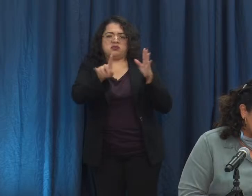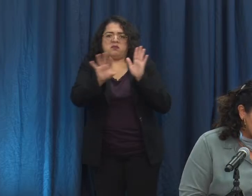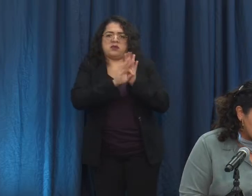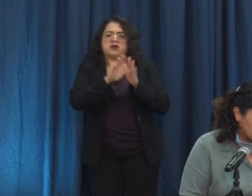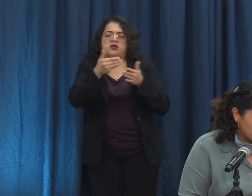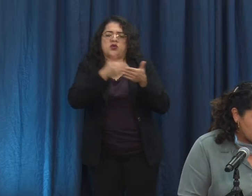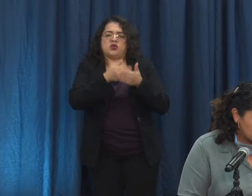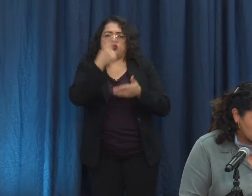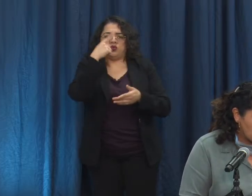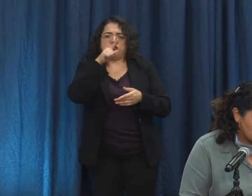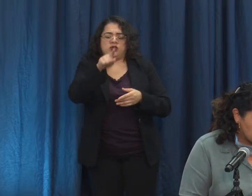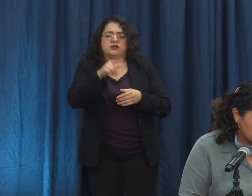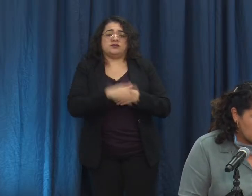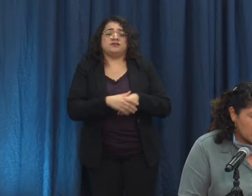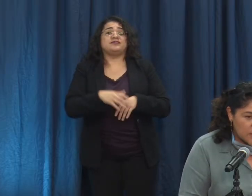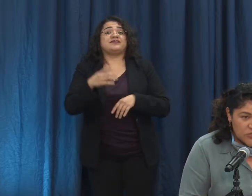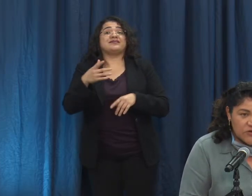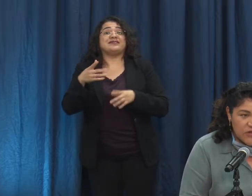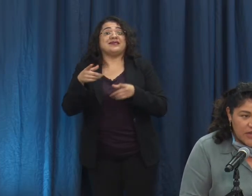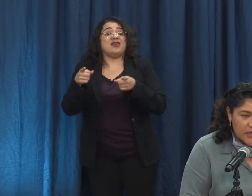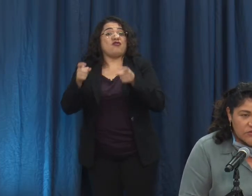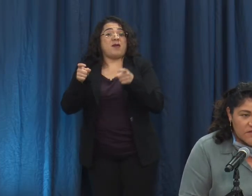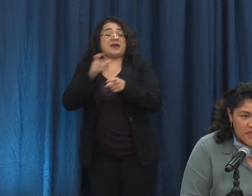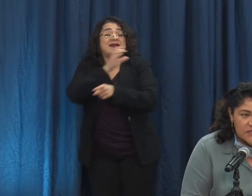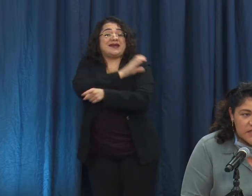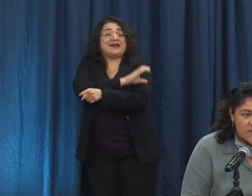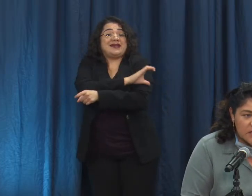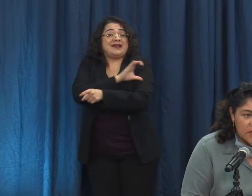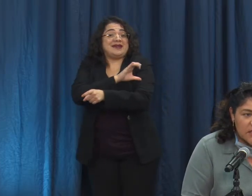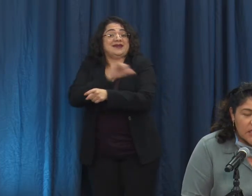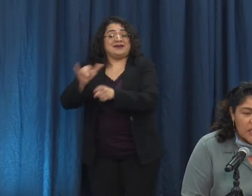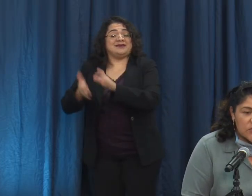clínica de ballet Seon rápida queremos recorded le que todavía está abierta yo